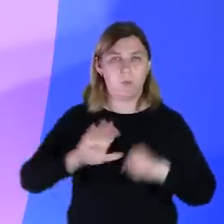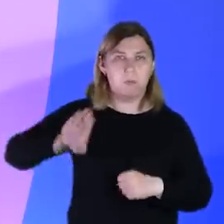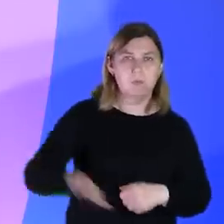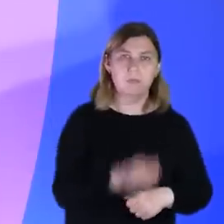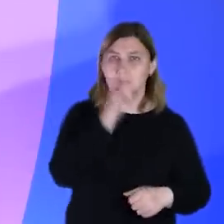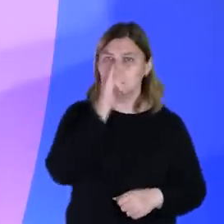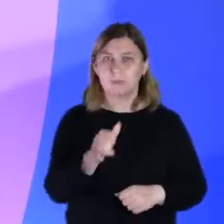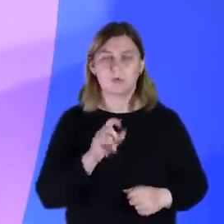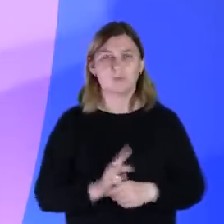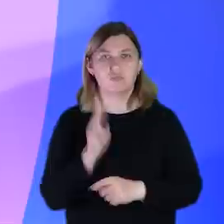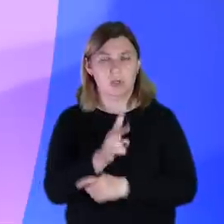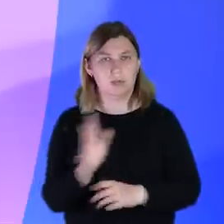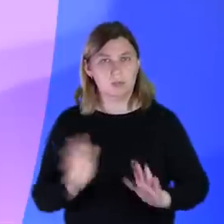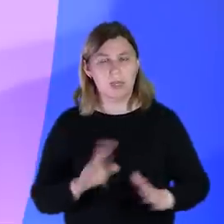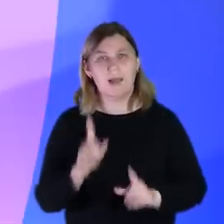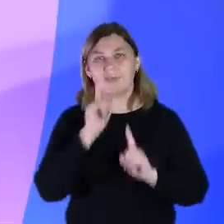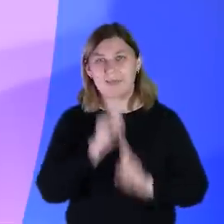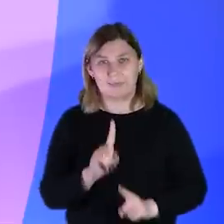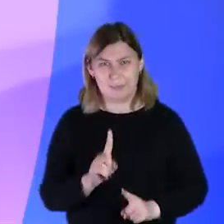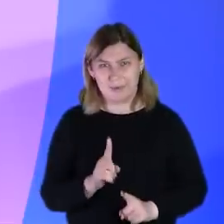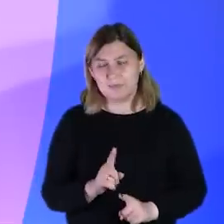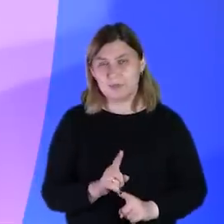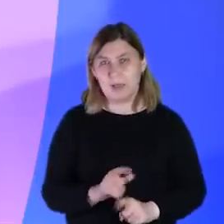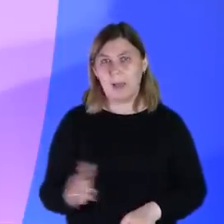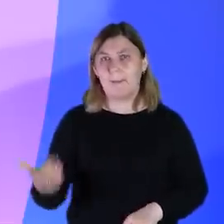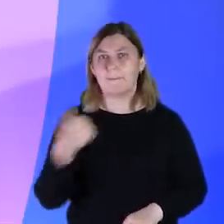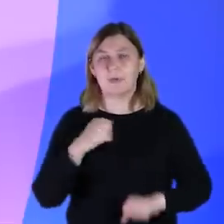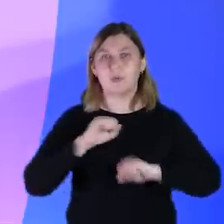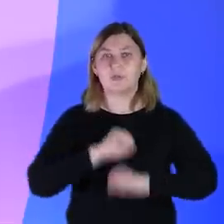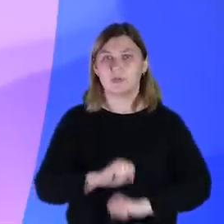jej przekroczyć w jakiś tam sposób. Ale tak naprawdę była zabezpieczona w sposób